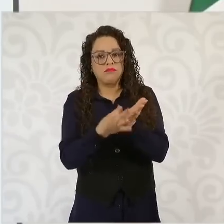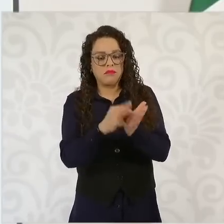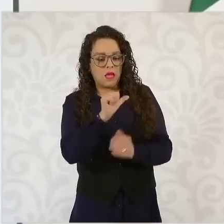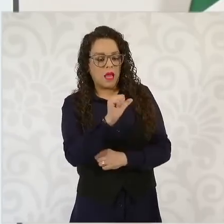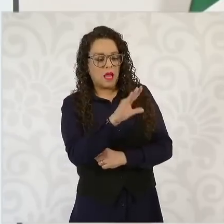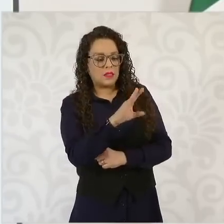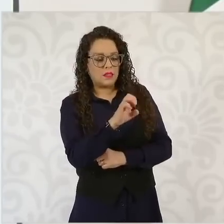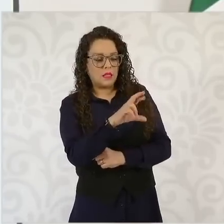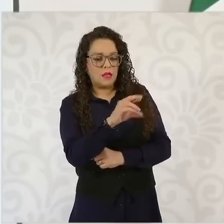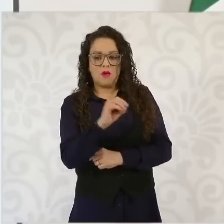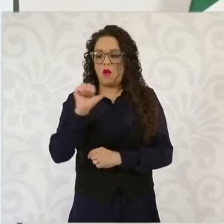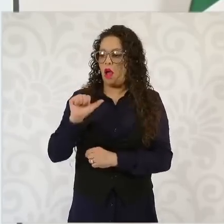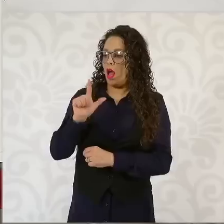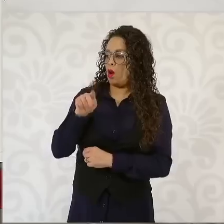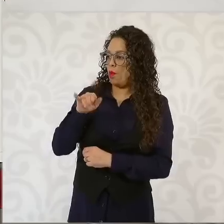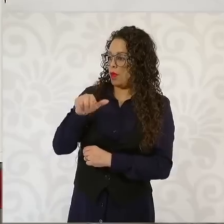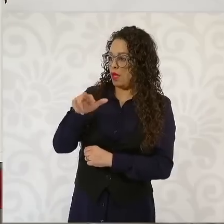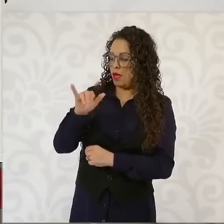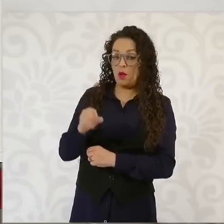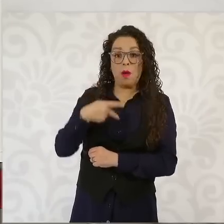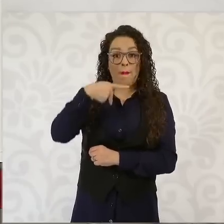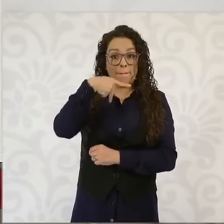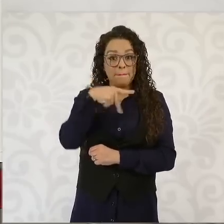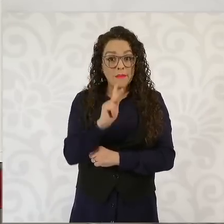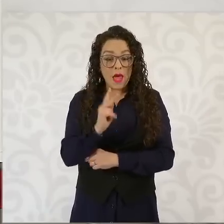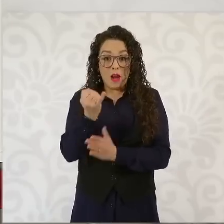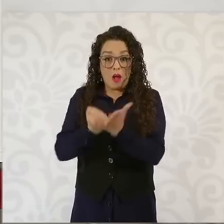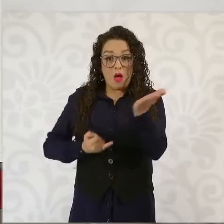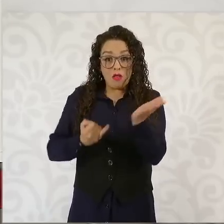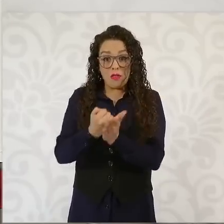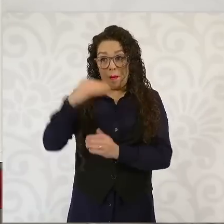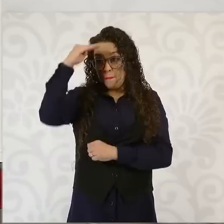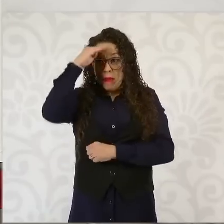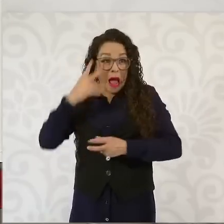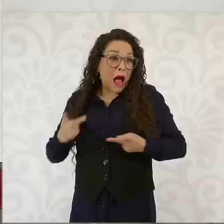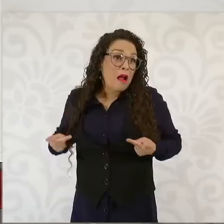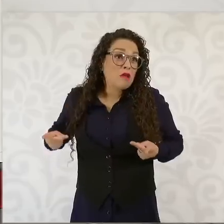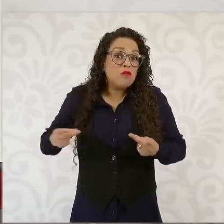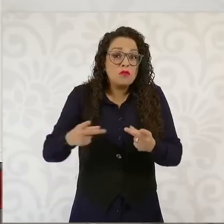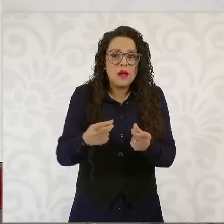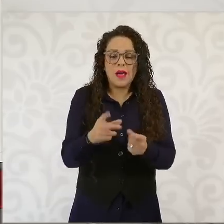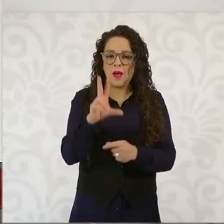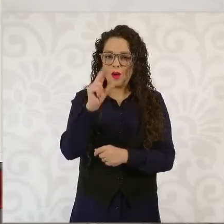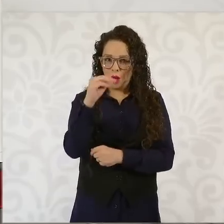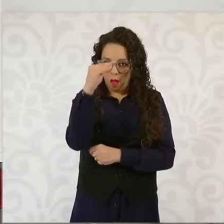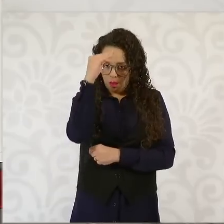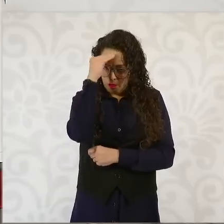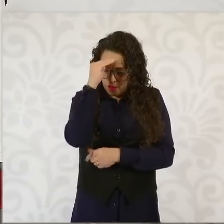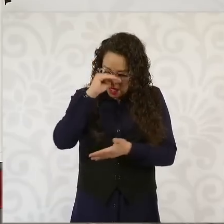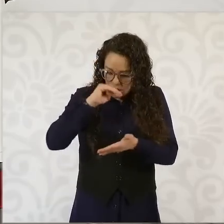las vamos a tomar intempestivamente eh alguien me preguntaba Cuál cuál va a ser la posición de